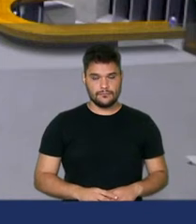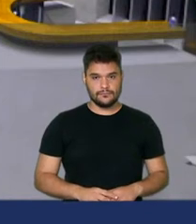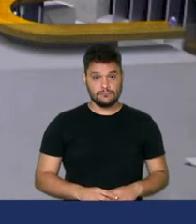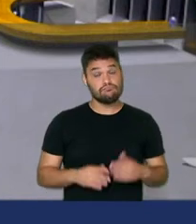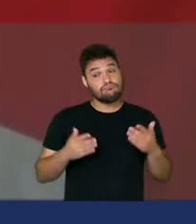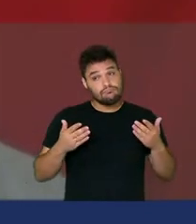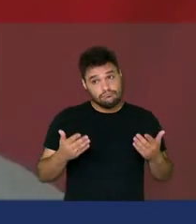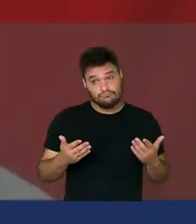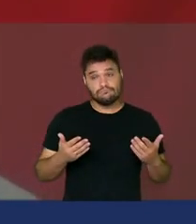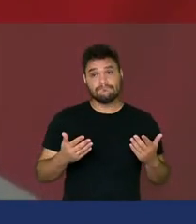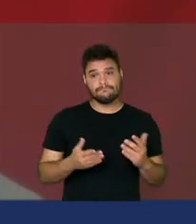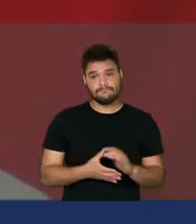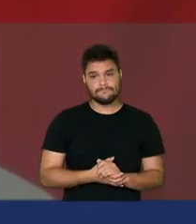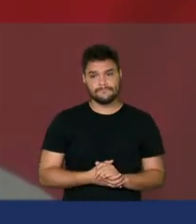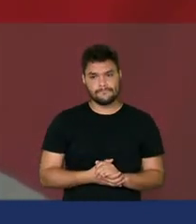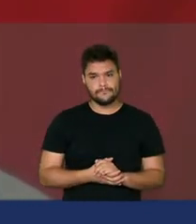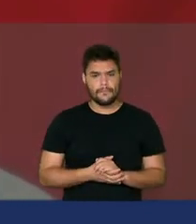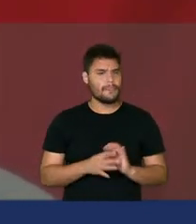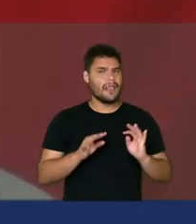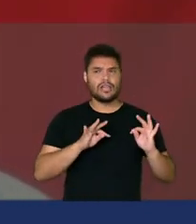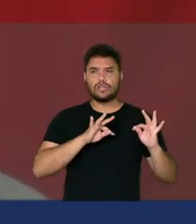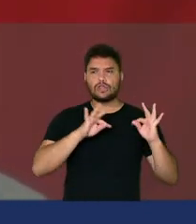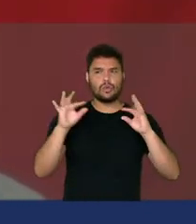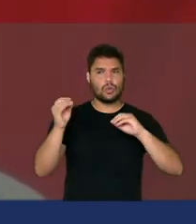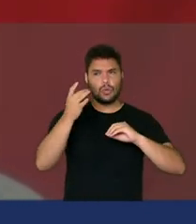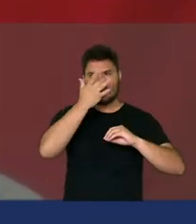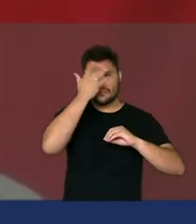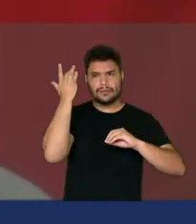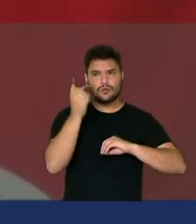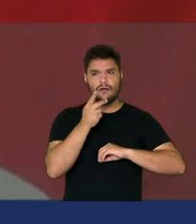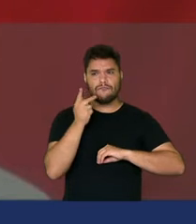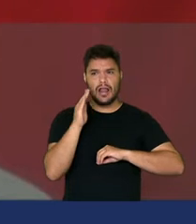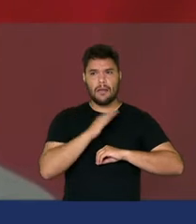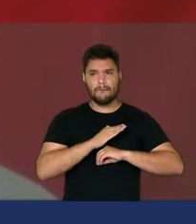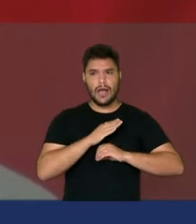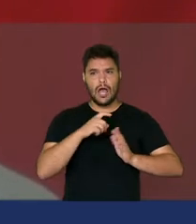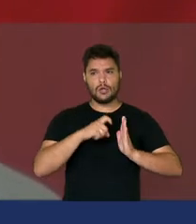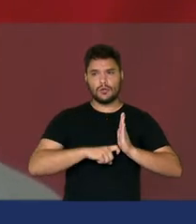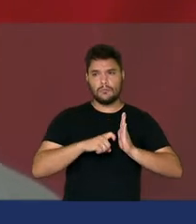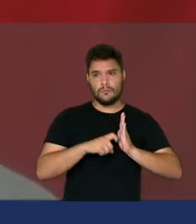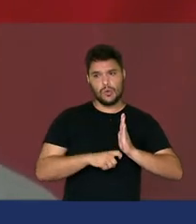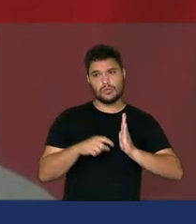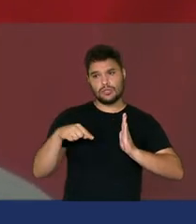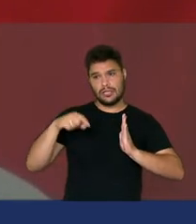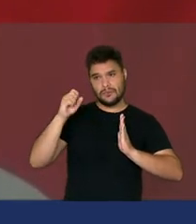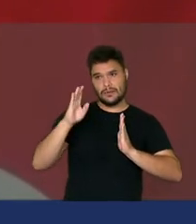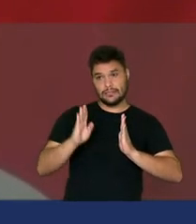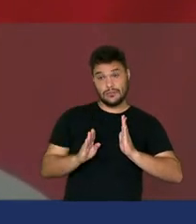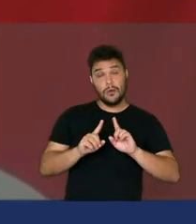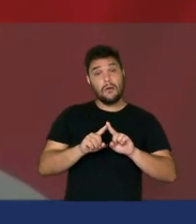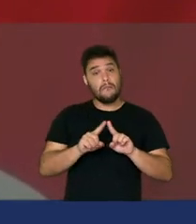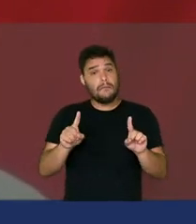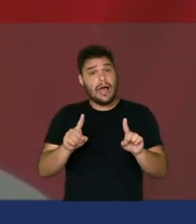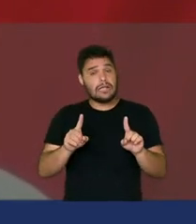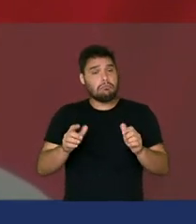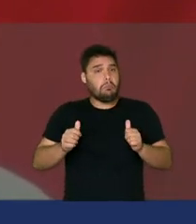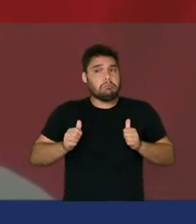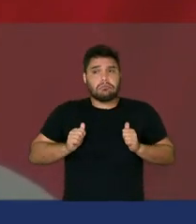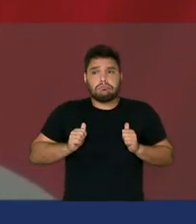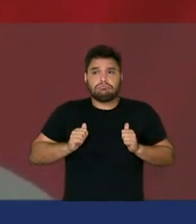[PRESIDENTE]: PMDB, DEPUTADO POMPEU. [DEPUTADO]: VEJA BEM, PRESIDENTE, TODO MUNDO FALA MAL DA CARGA TRIBUTÁRIA, MAS